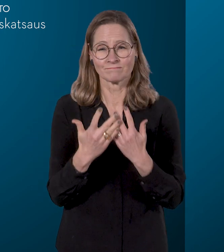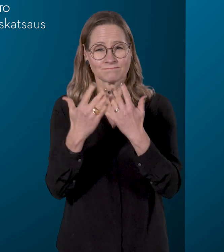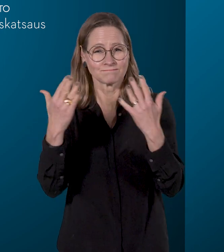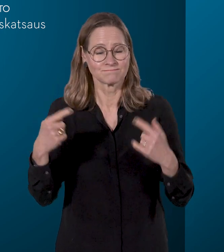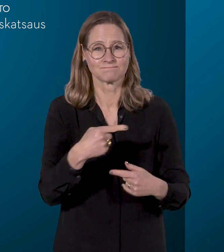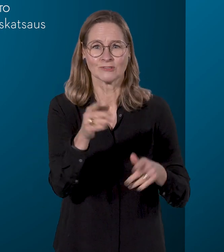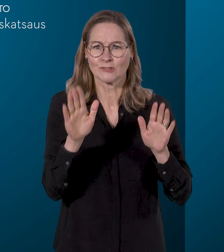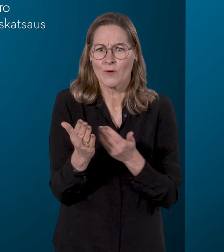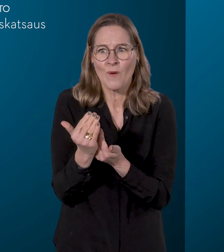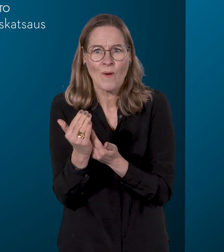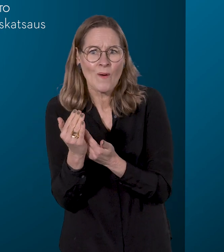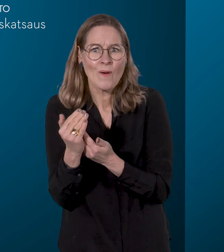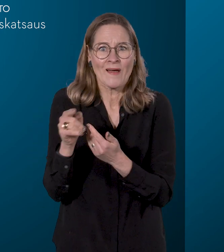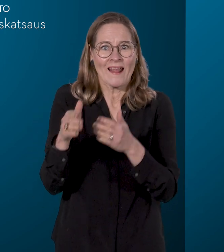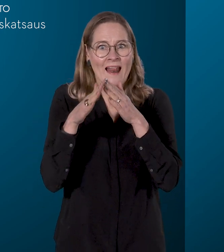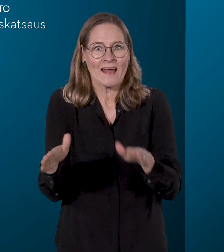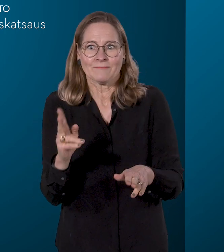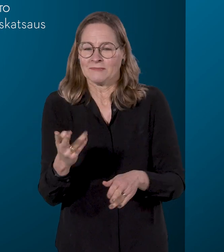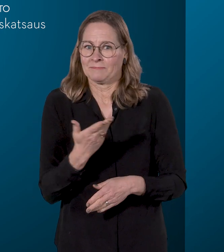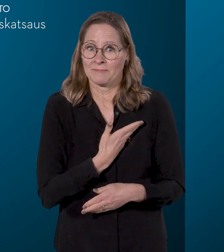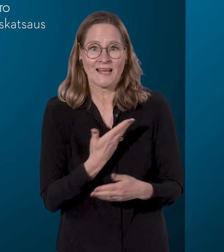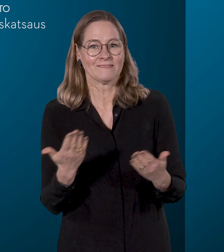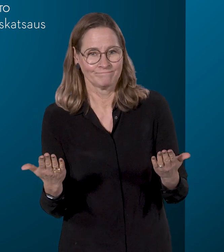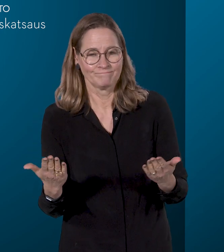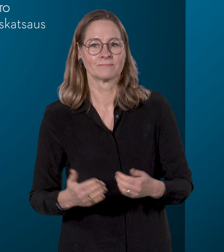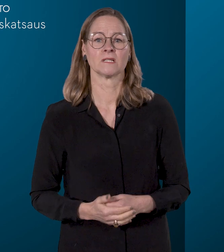että monet teistä olivat jo odottaneet leiriä todella paljon.